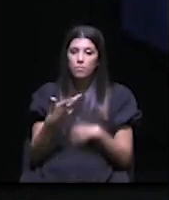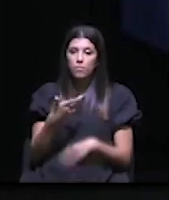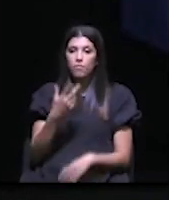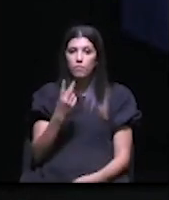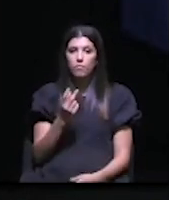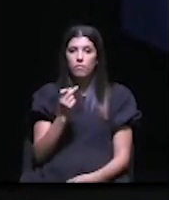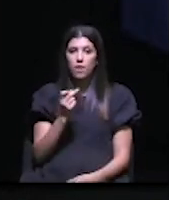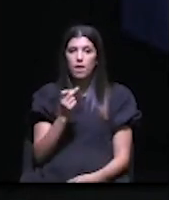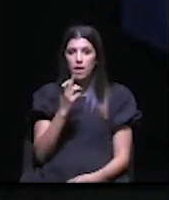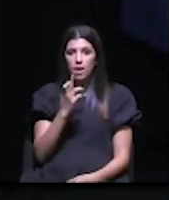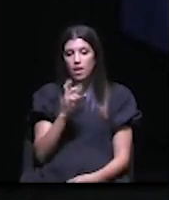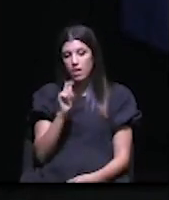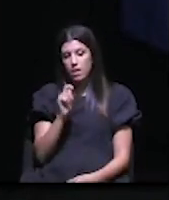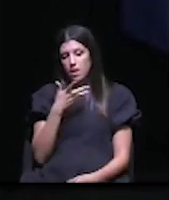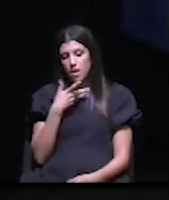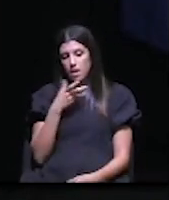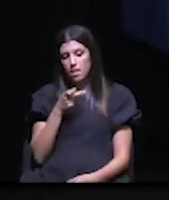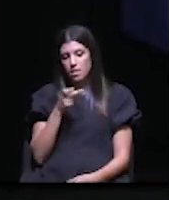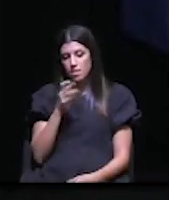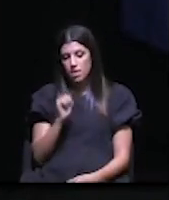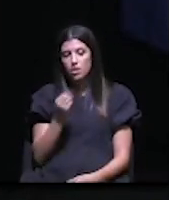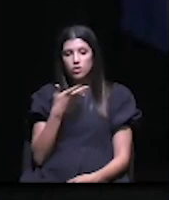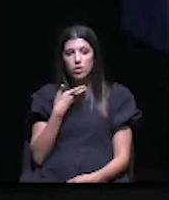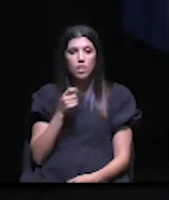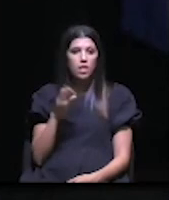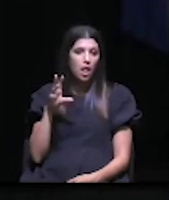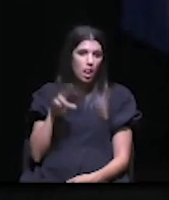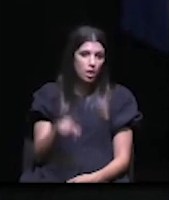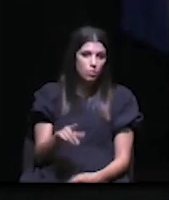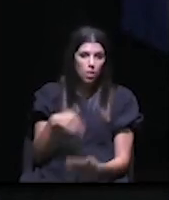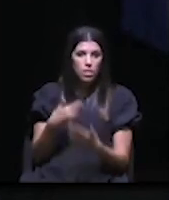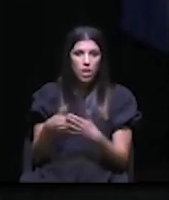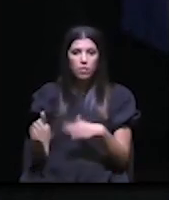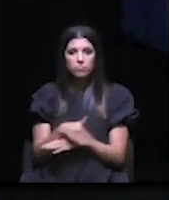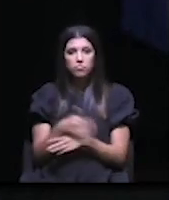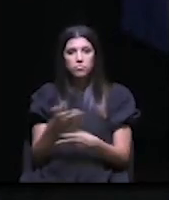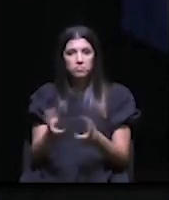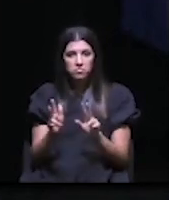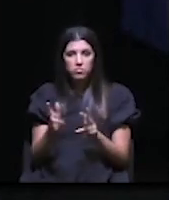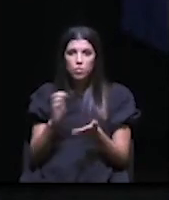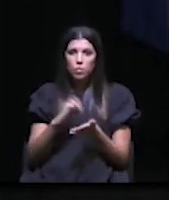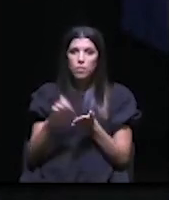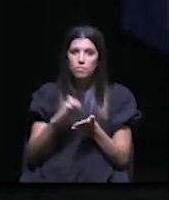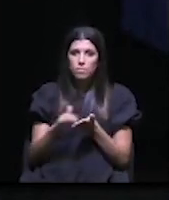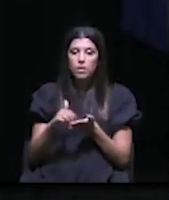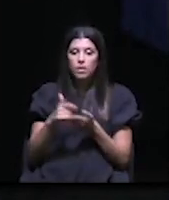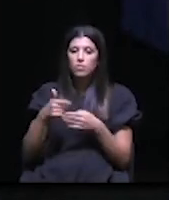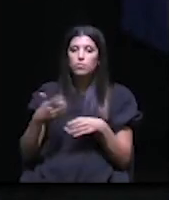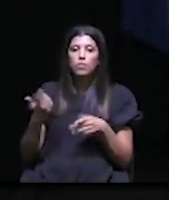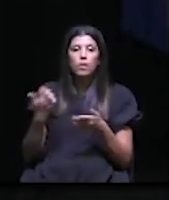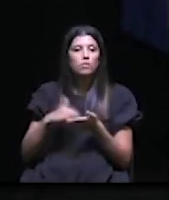que visa naturalizar as ruas e torná-las mais confortáveis para as pessoas, tornando os caminhos de Lisboa em Veredas, autênticos corredores verdes